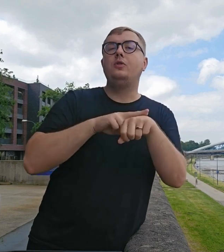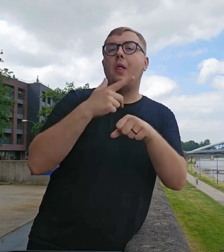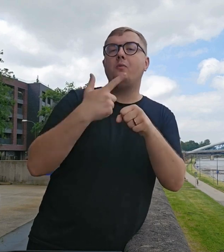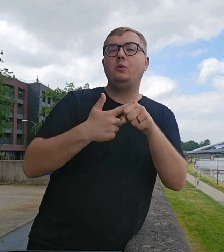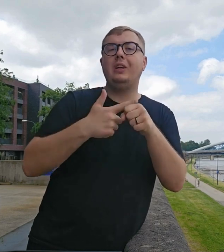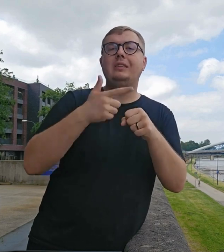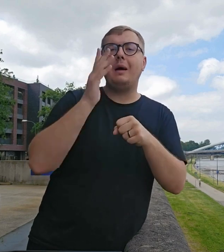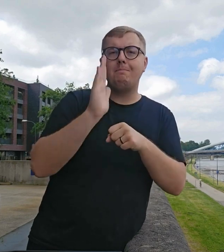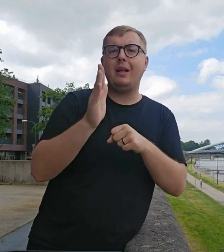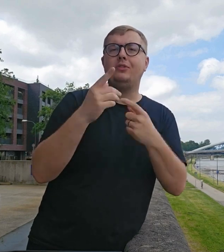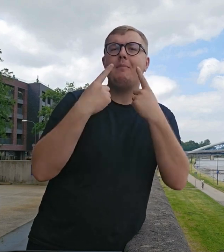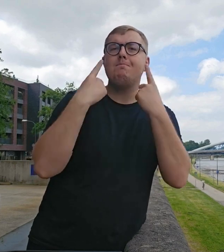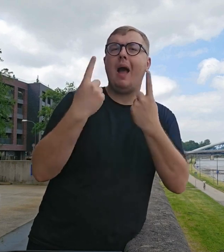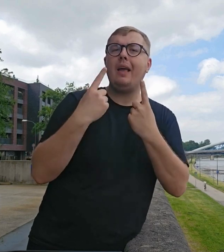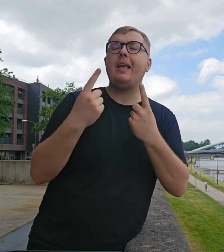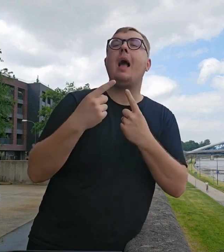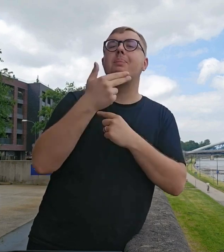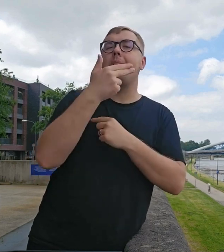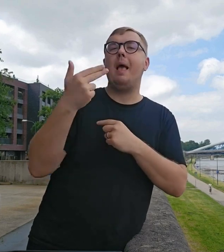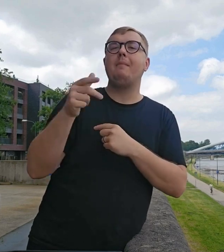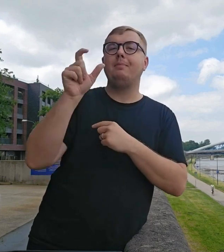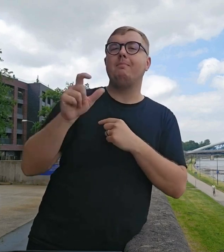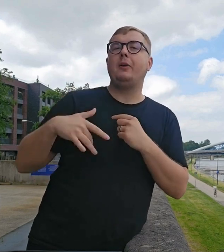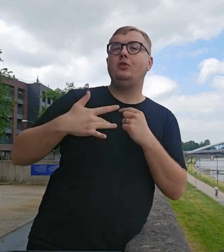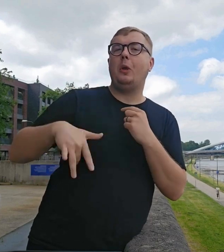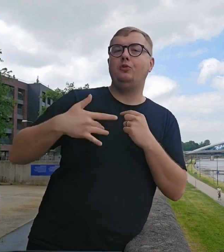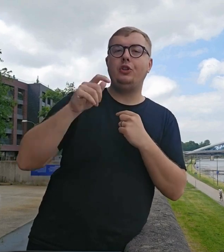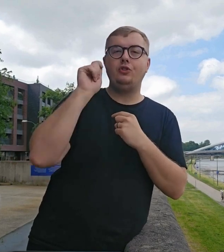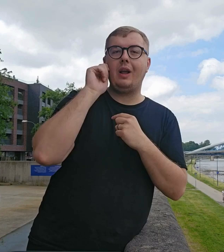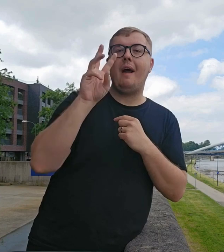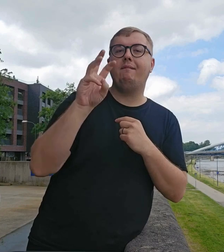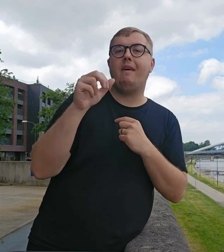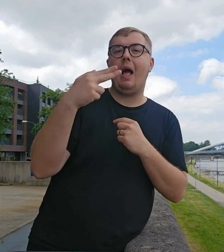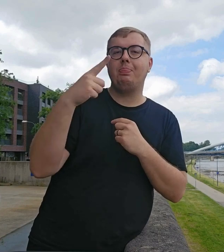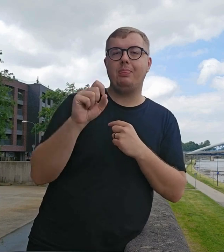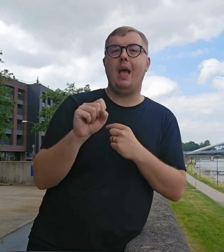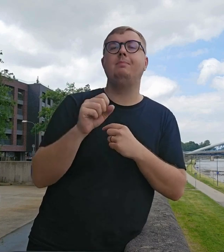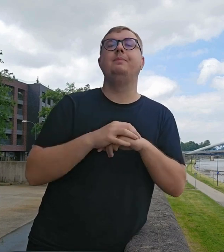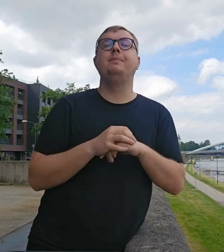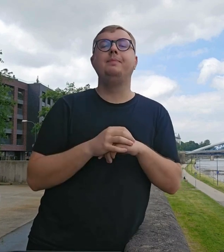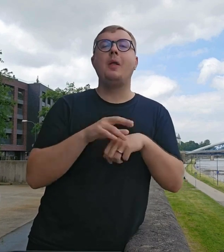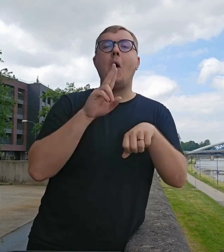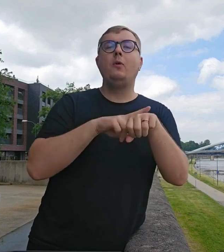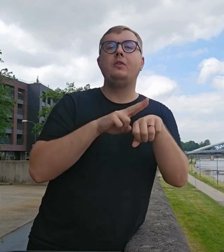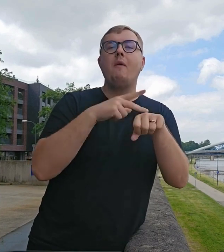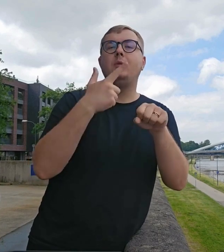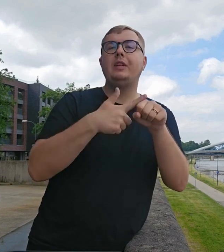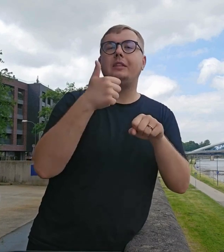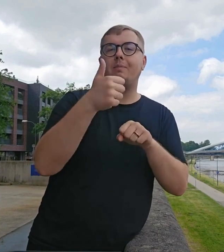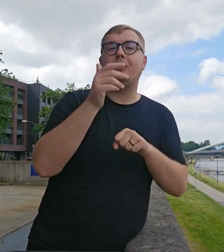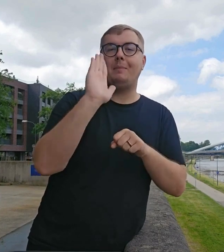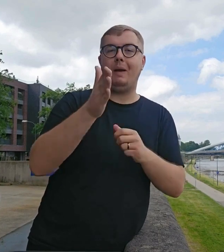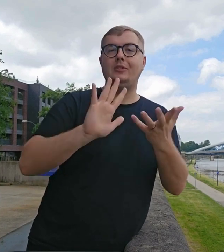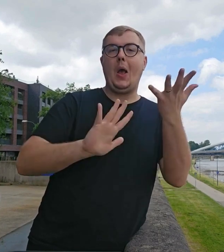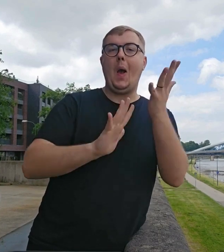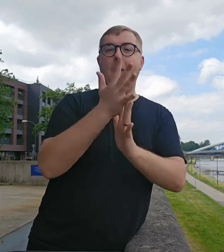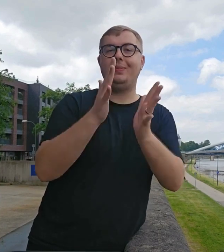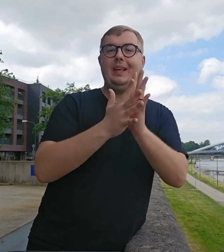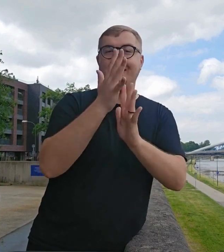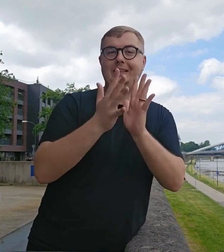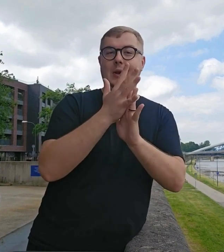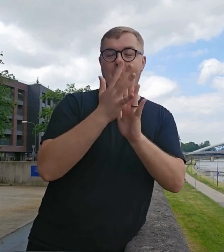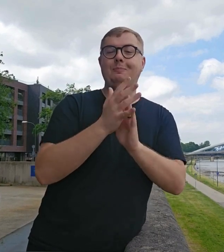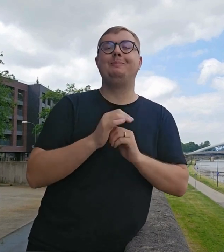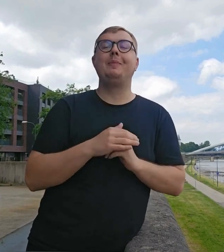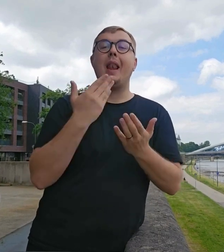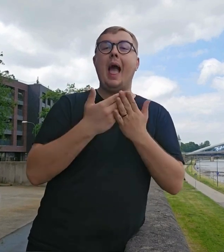O godz. 20 interaktywna baśń o Księżniczce Wandzie. A o godz. 21 rozpalenie wspólnego ogniska.